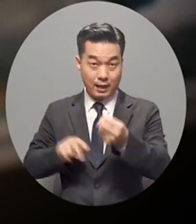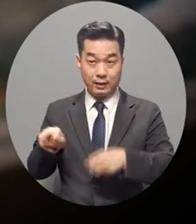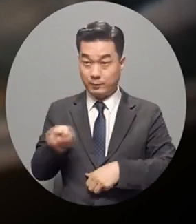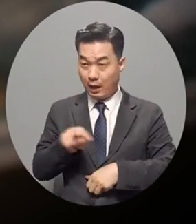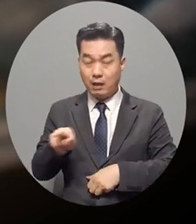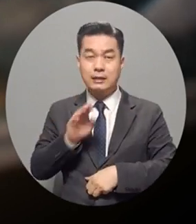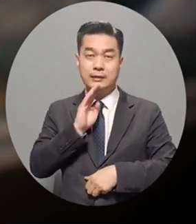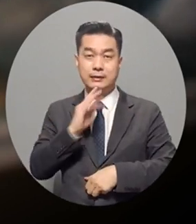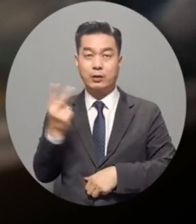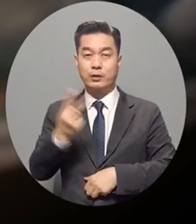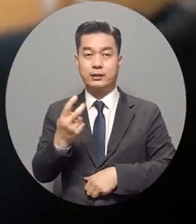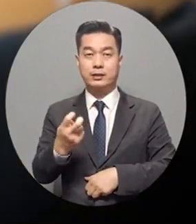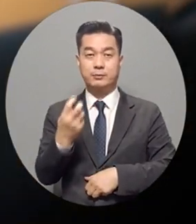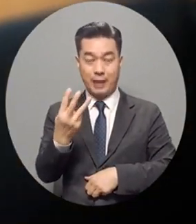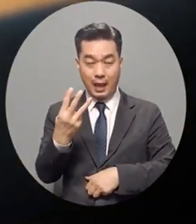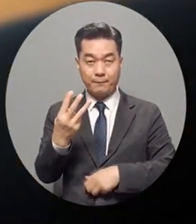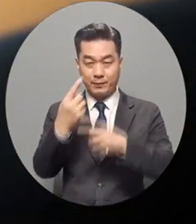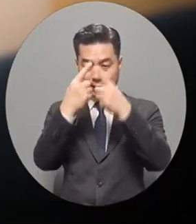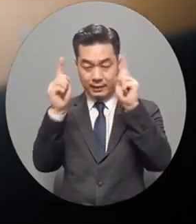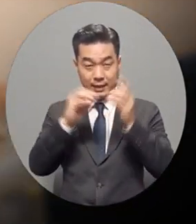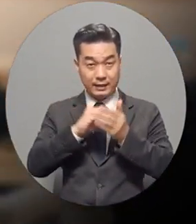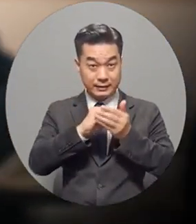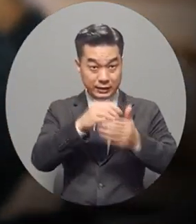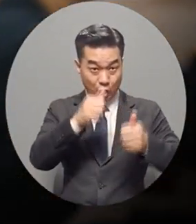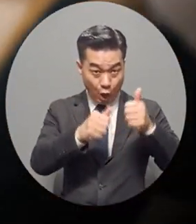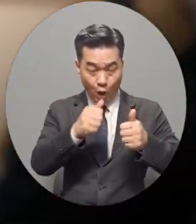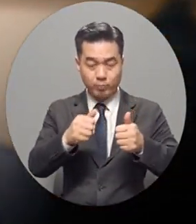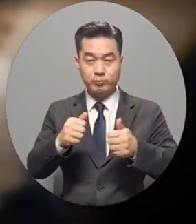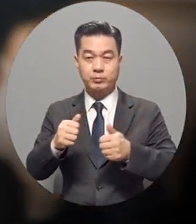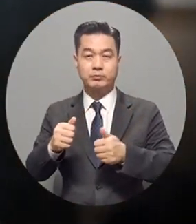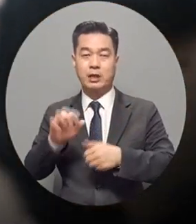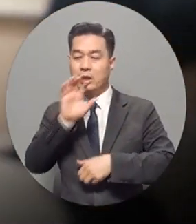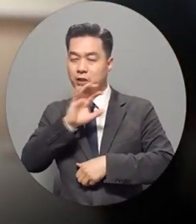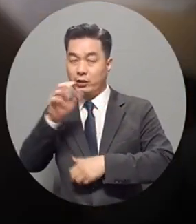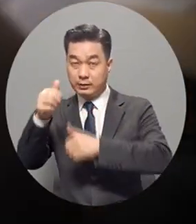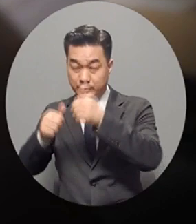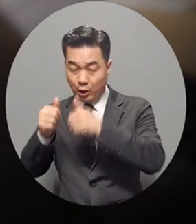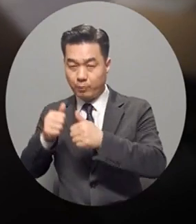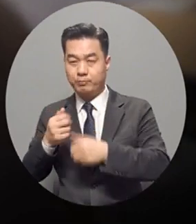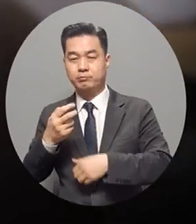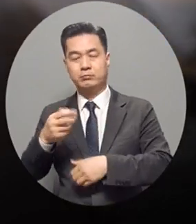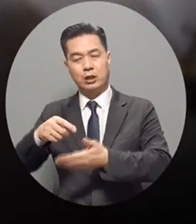교육부 관계자는 문제를 거래한 해당 교사들이 실제 2023학년도 수능이나 모의